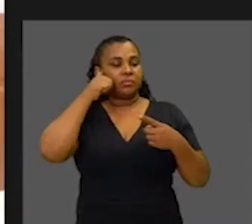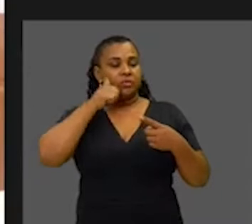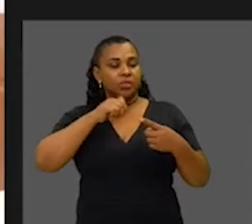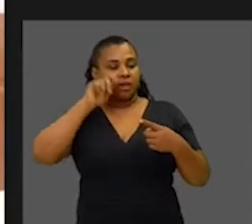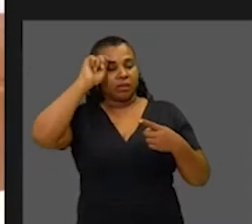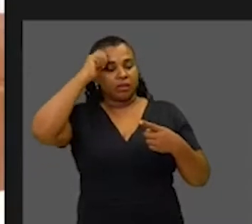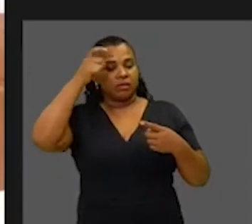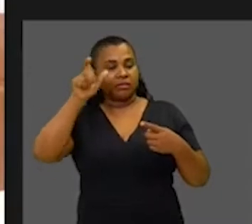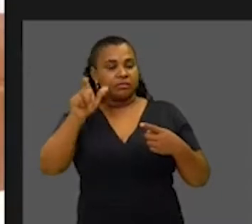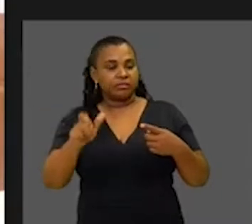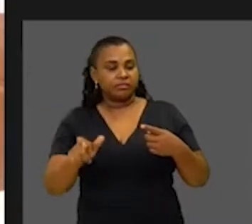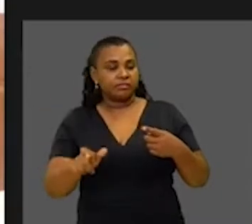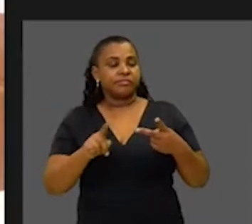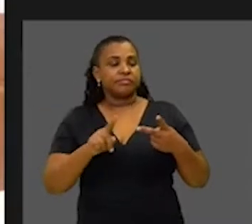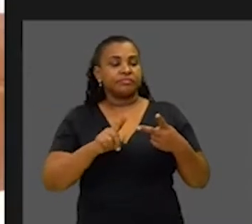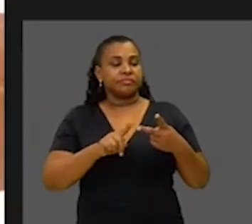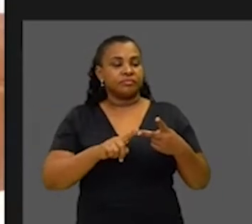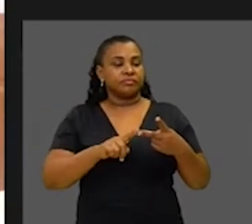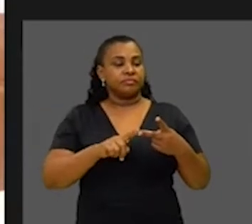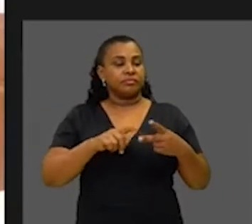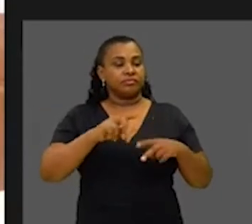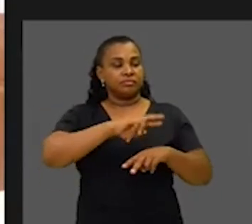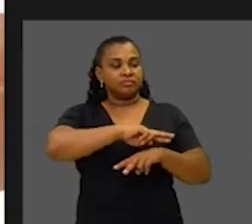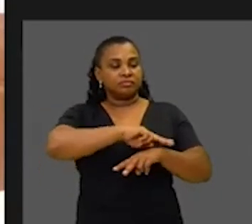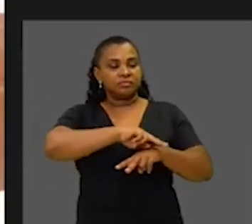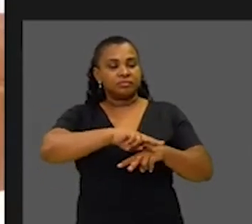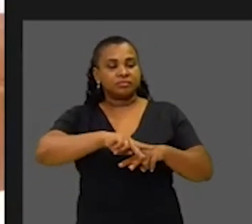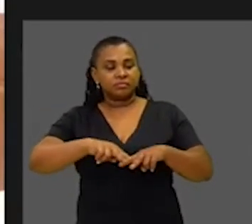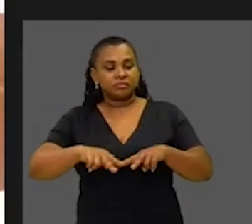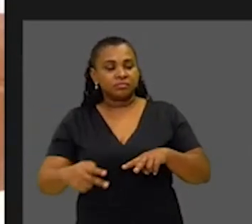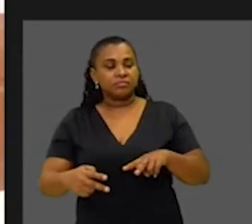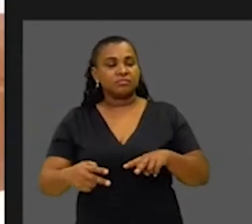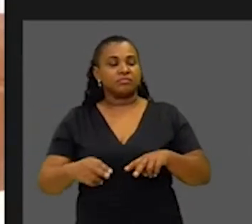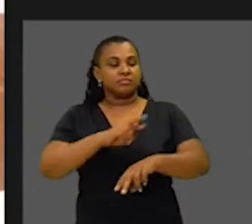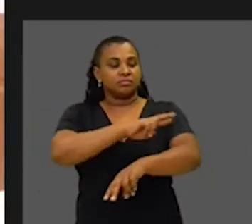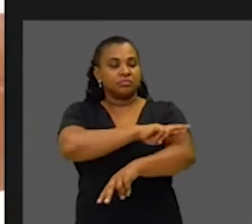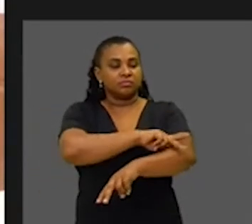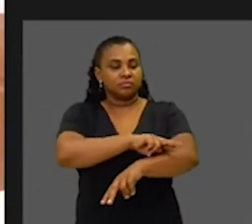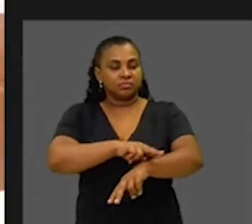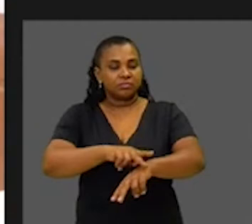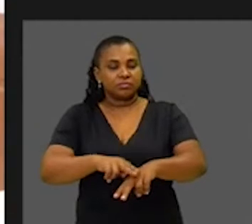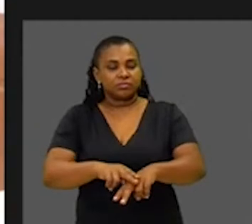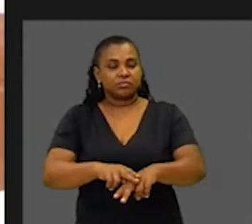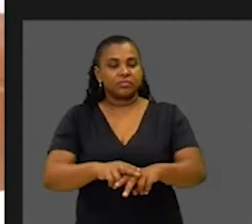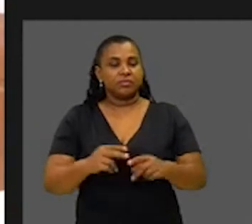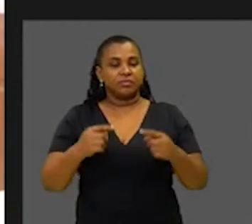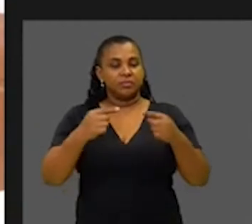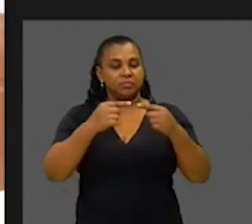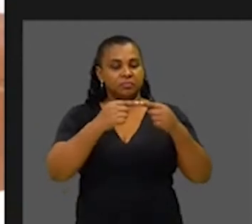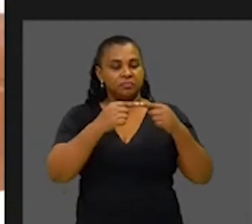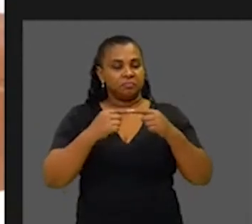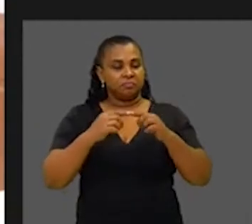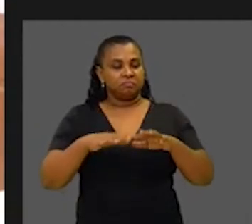sobre a questão da sexualidade de gênero e da raça que fica muito bem localizado na disposição dos